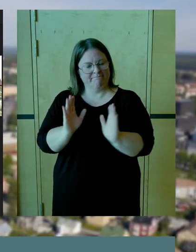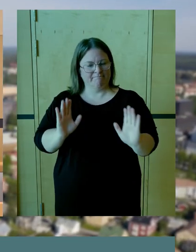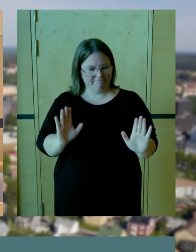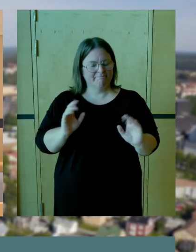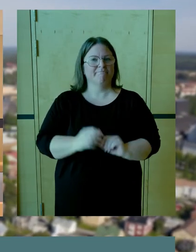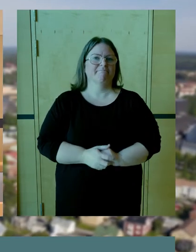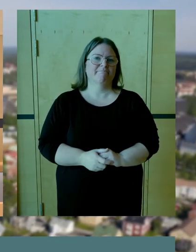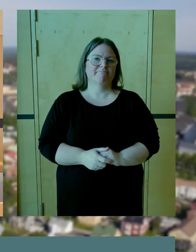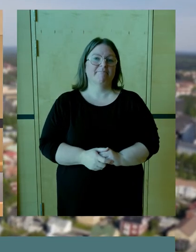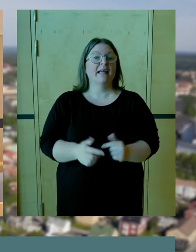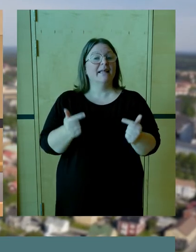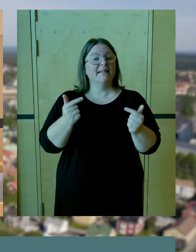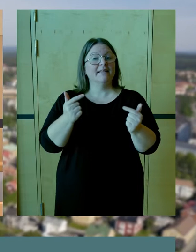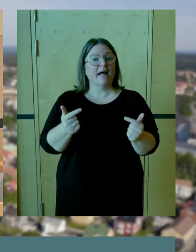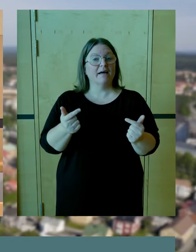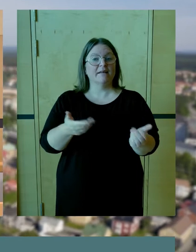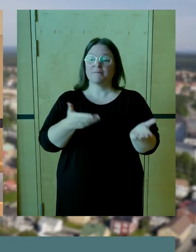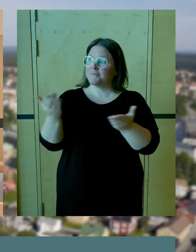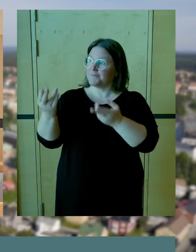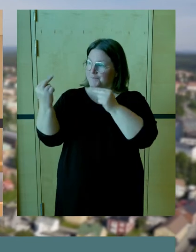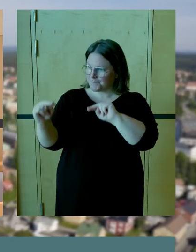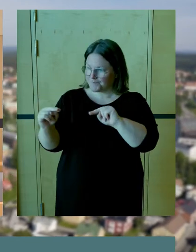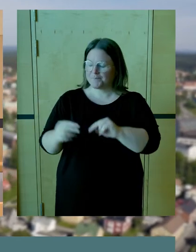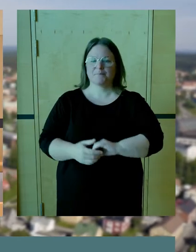Då lämnar vi ordet till Andreas löwenhöök Moderaternas gruppledare Varsågod